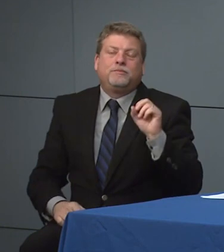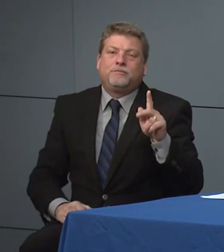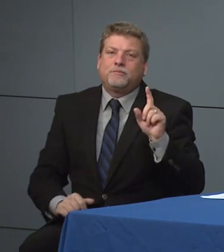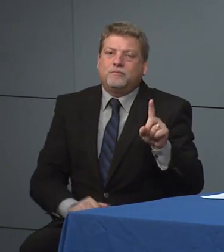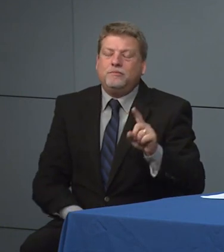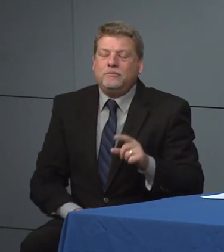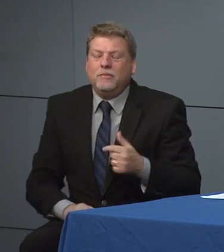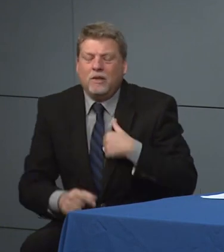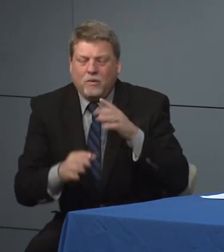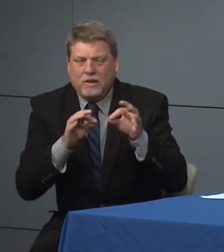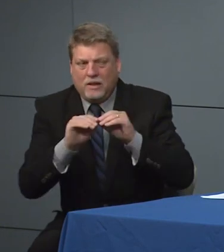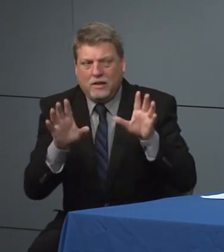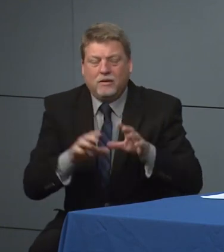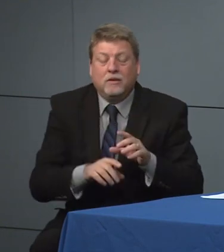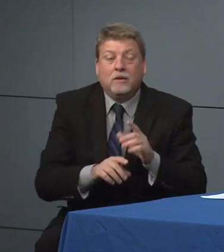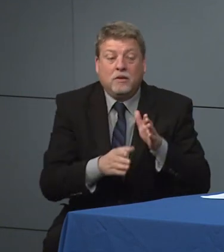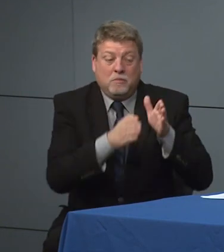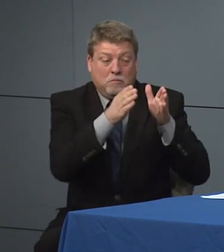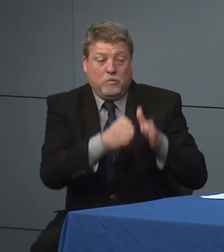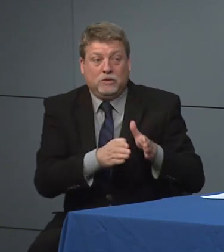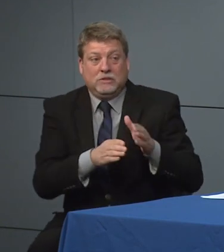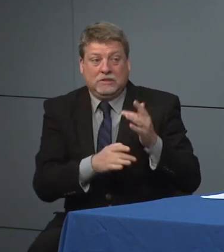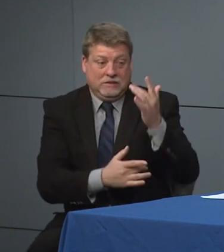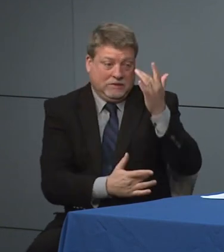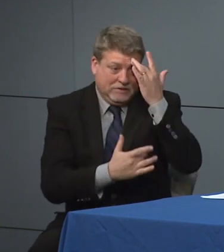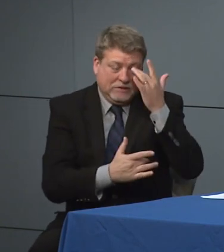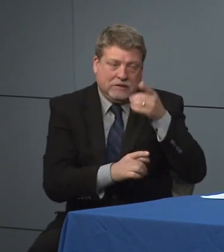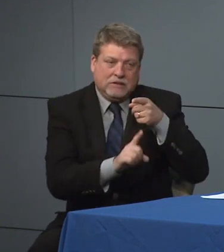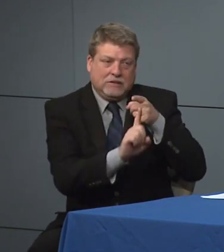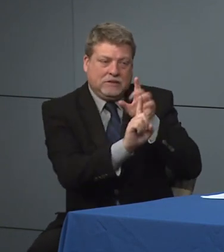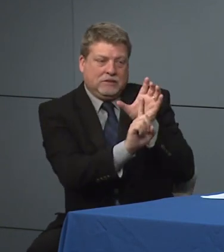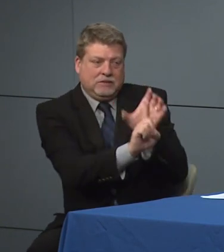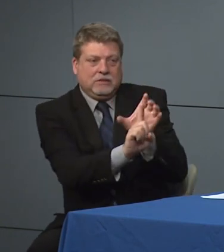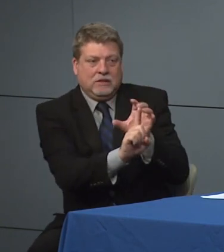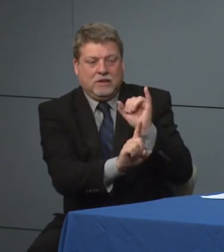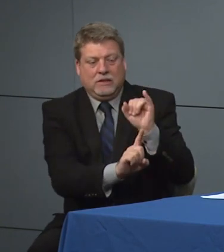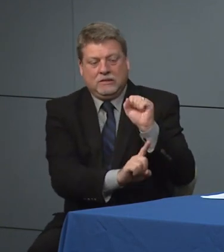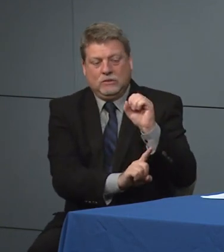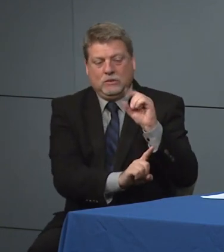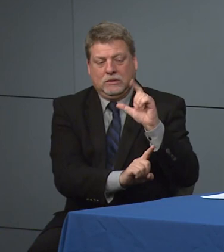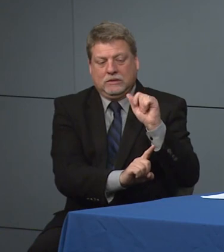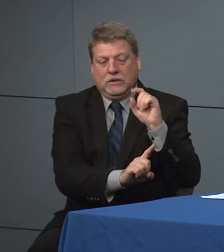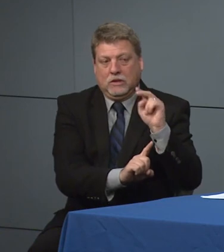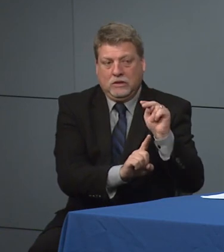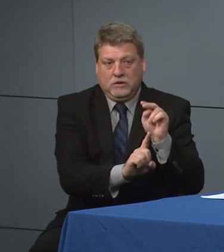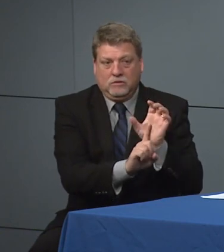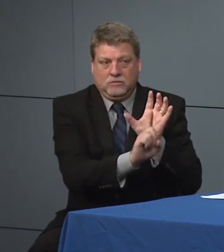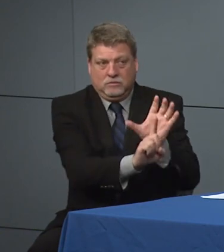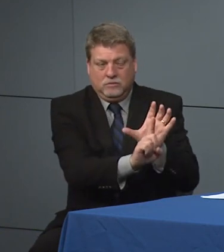su vida normal en una vez más, vamos a ir de la afinación con una persona está enferma están en aislamiento con una persona